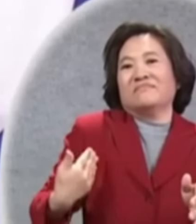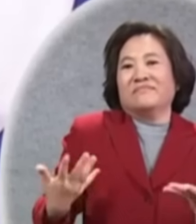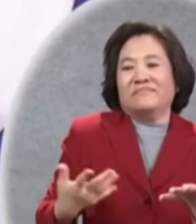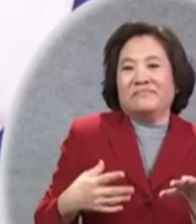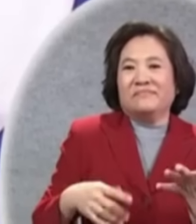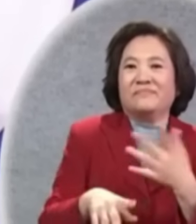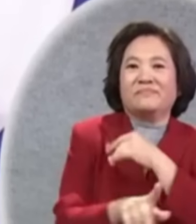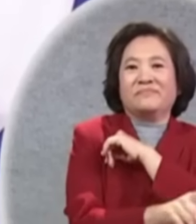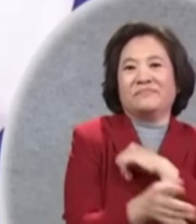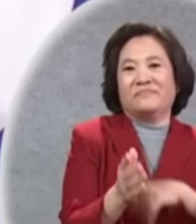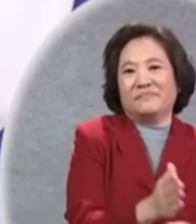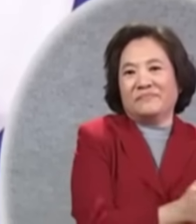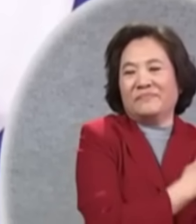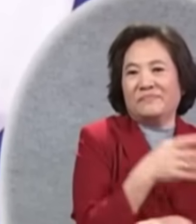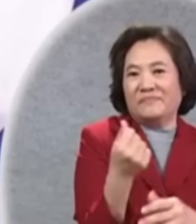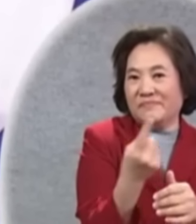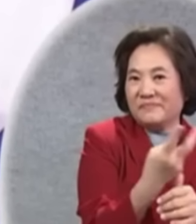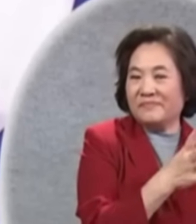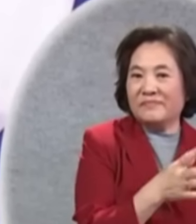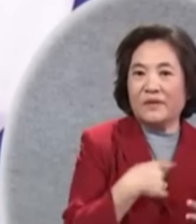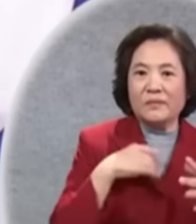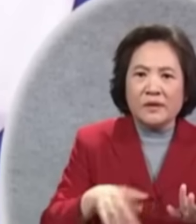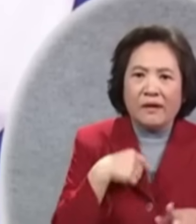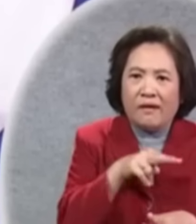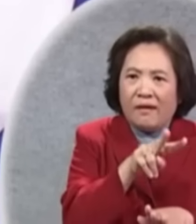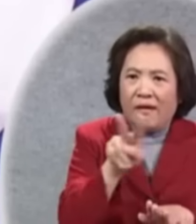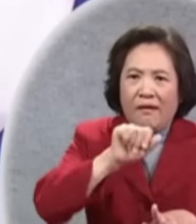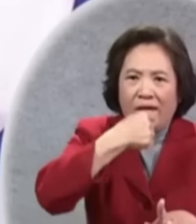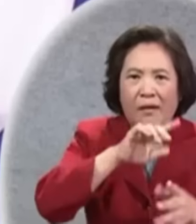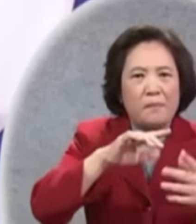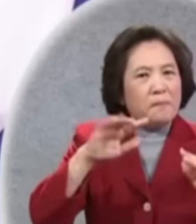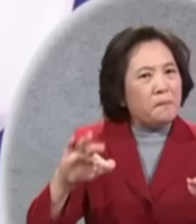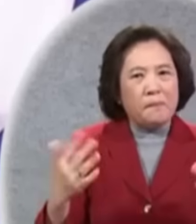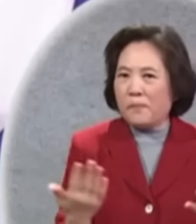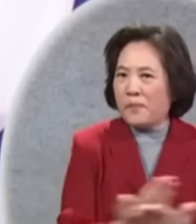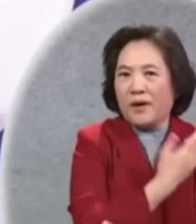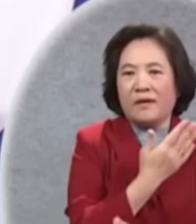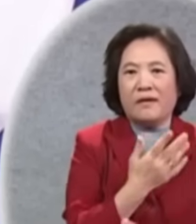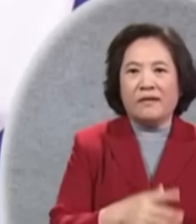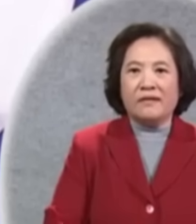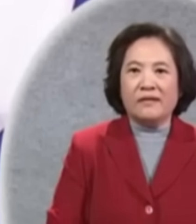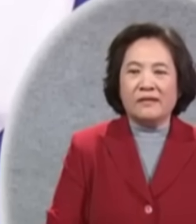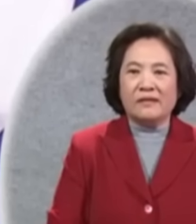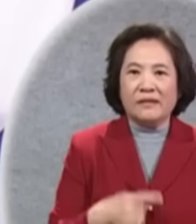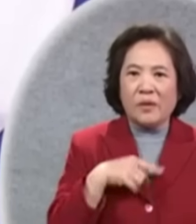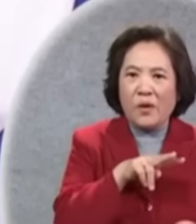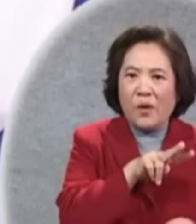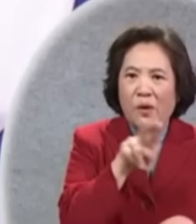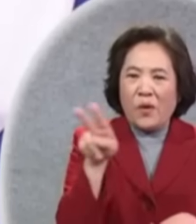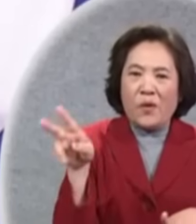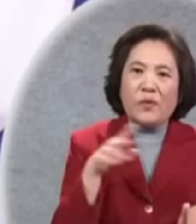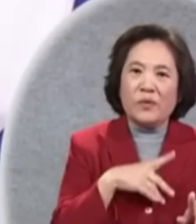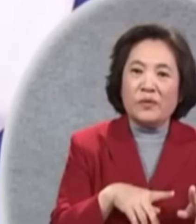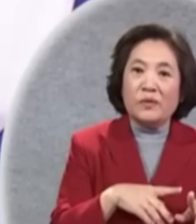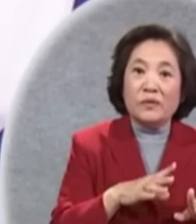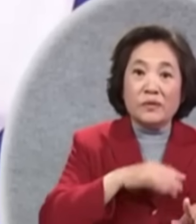今天 大家看看 我們臺灣變什麼樣 全華人地區最落後的就是臺灣